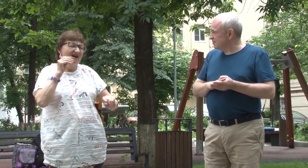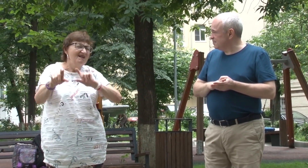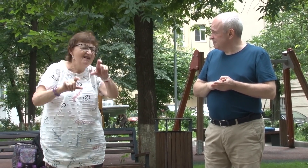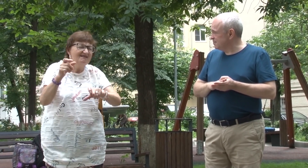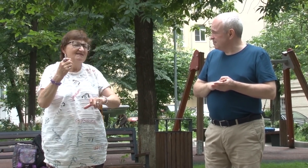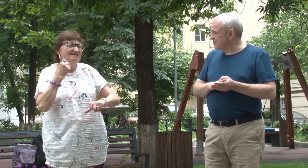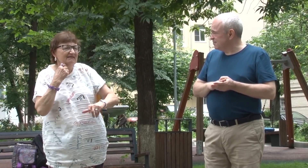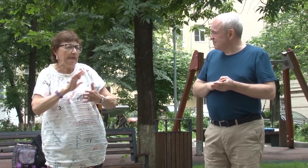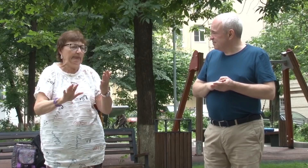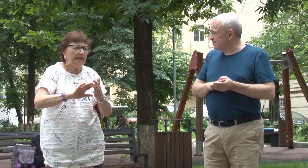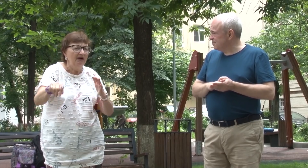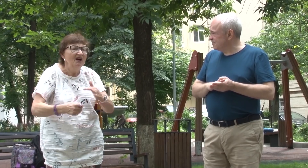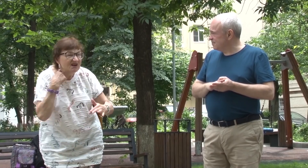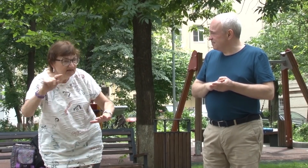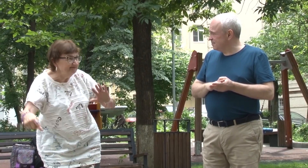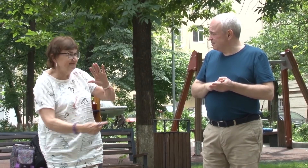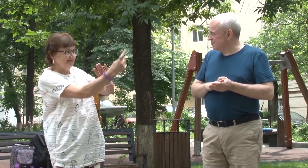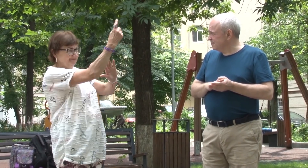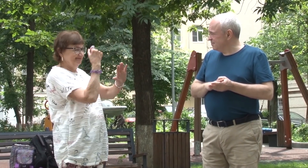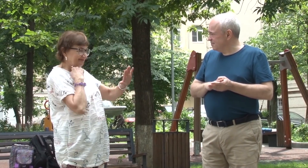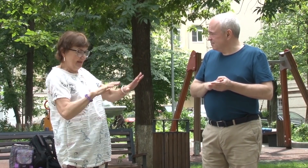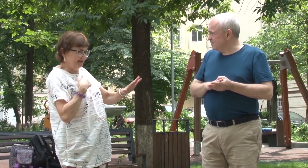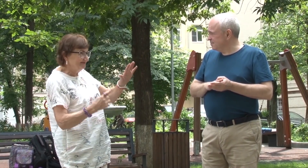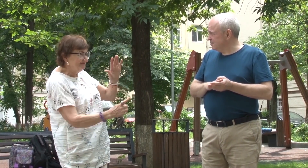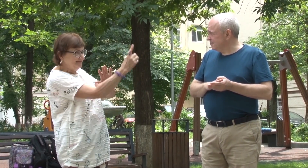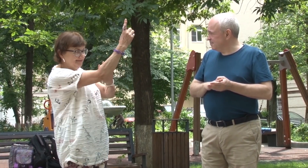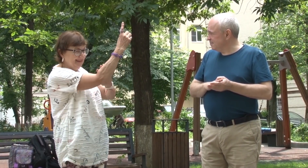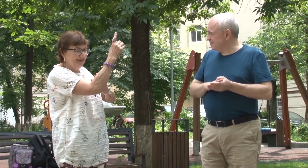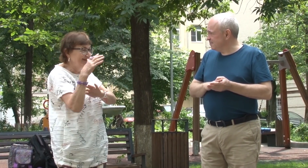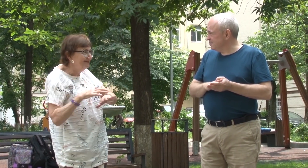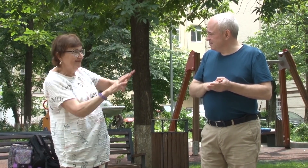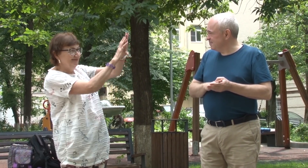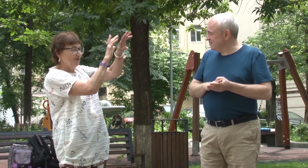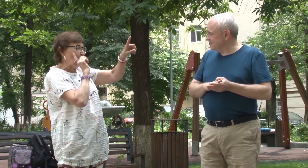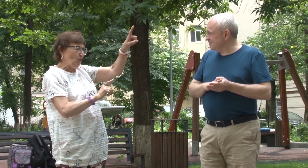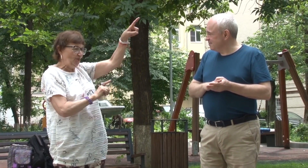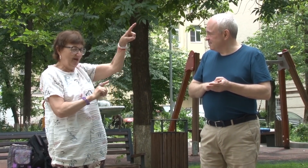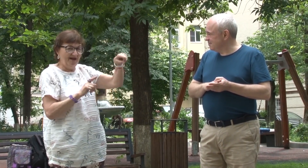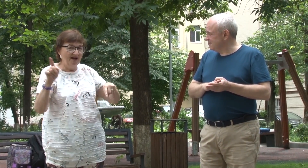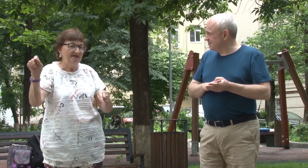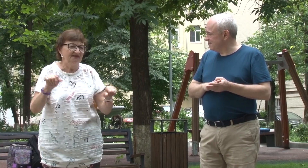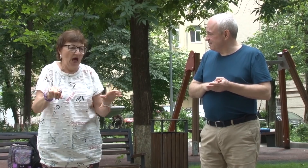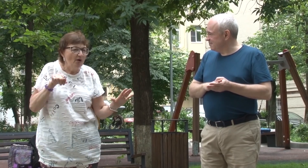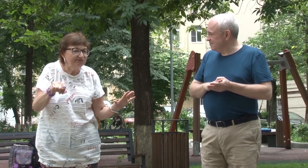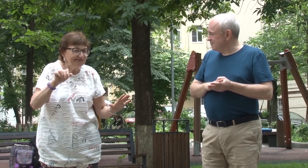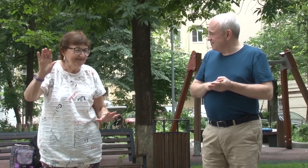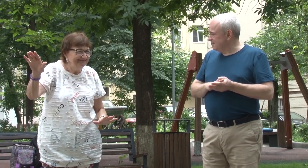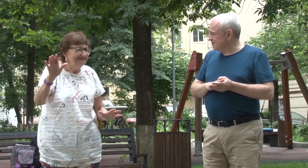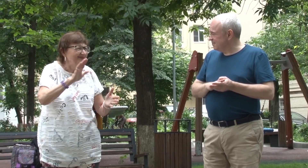Ели в столовой, пить шли в наш подъезд, наверх. Там удобно было, в столовой только ели.